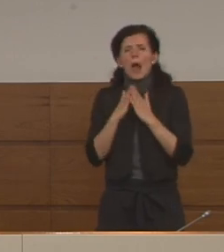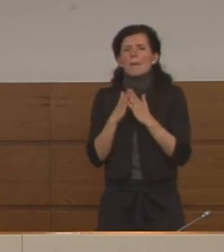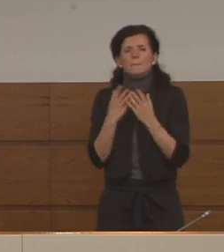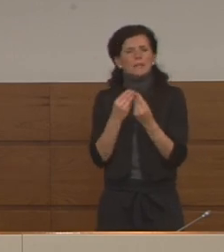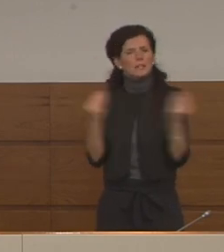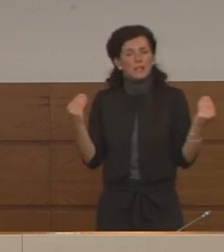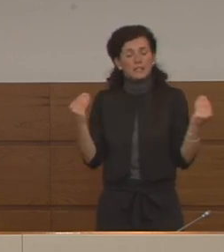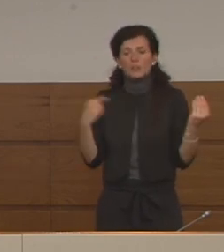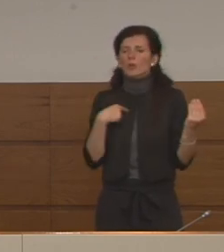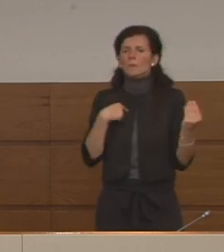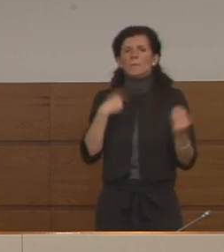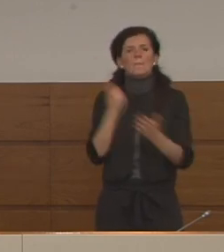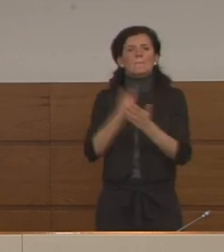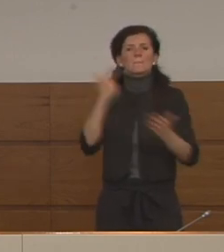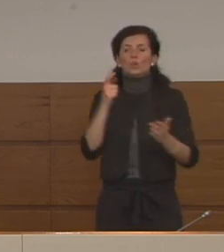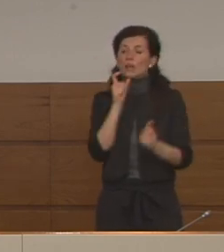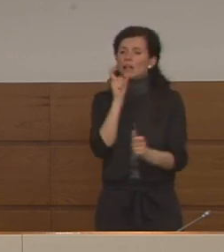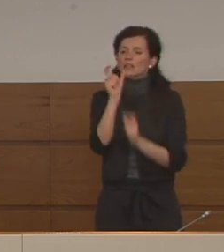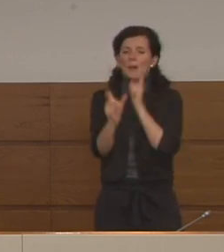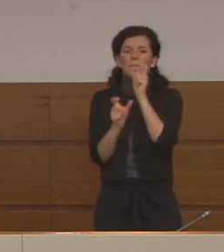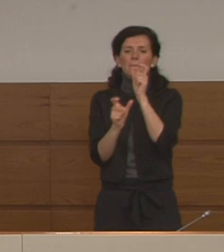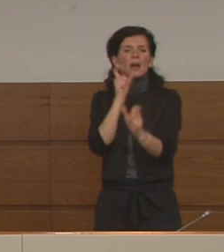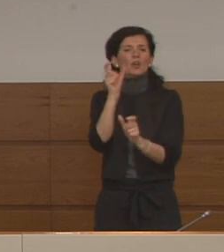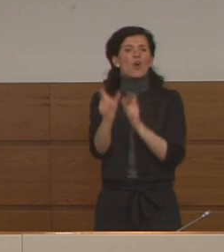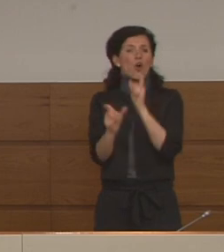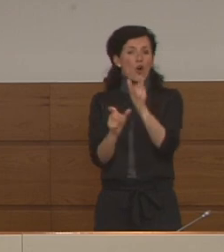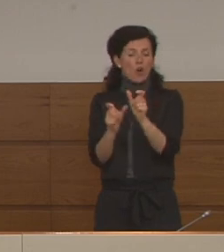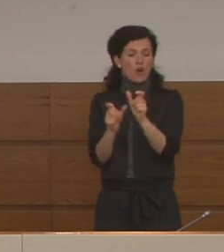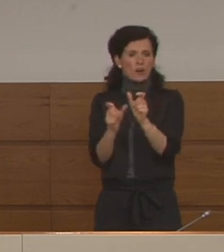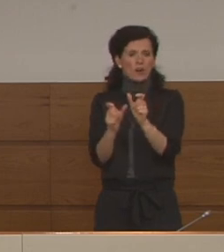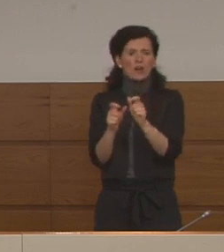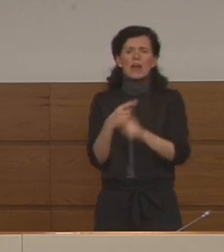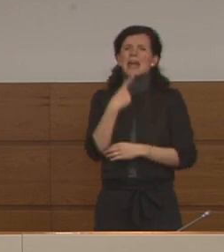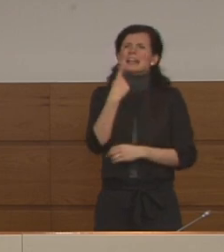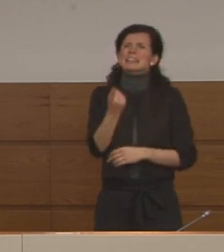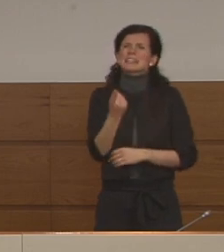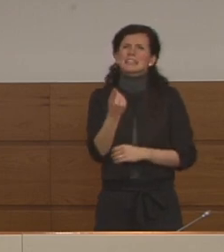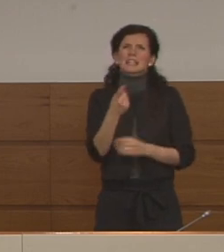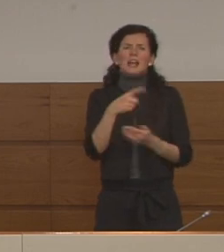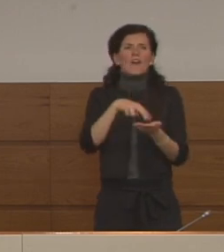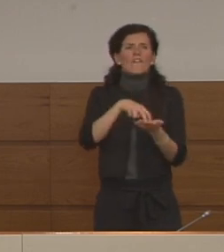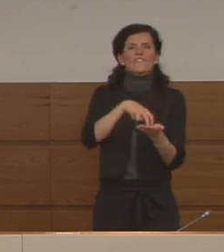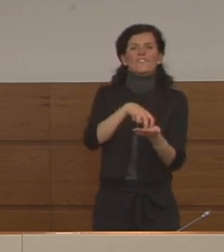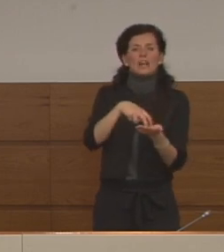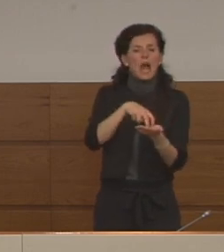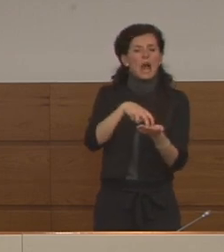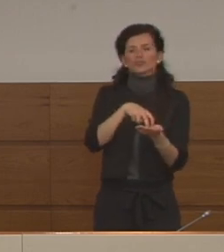quindi parlare di fragili non serve. Bisogna dare un nome alle cose.